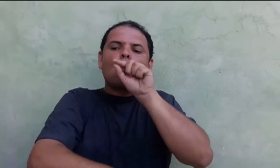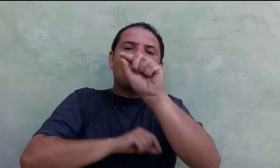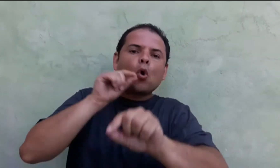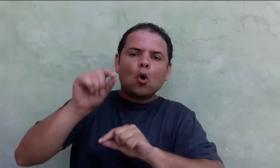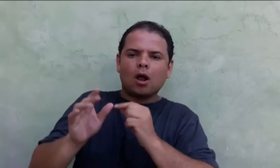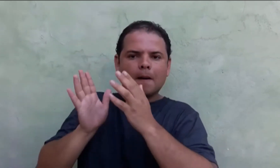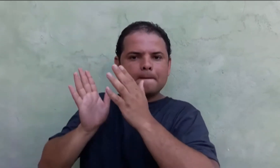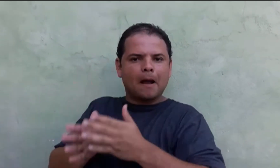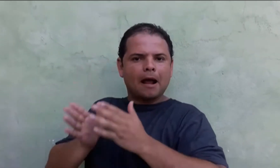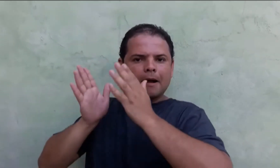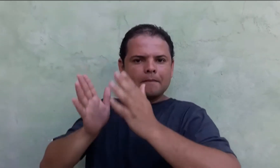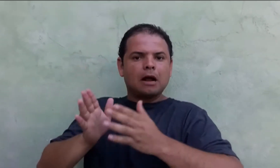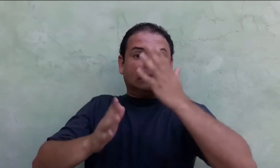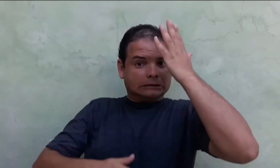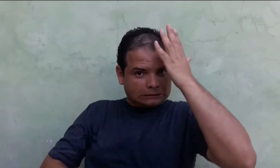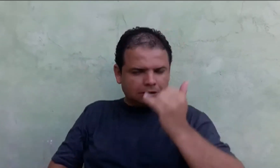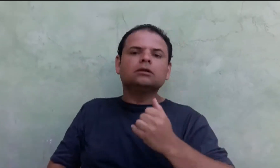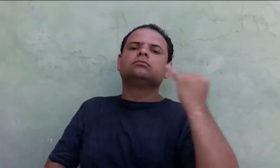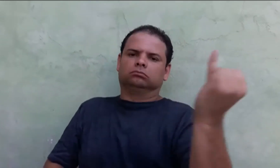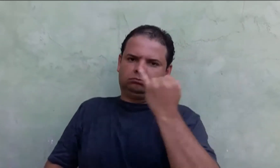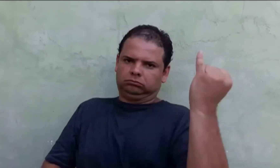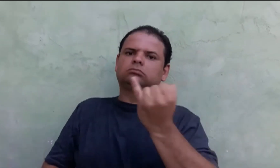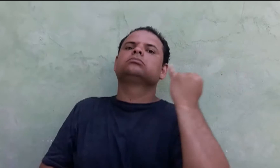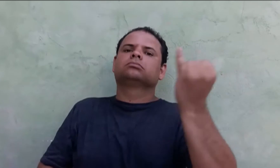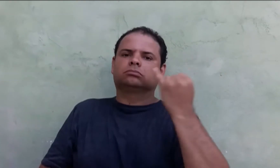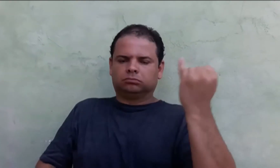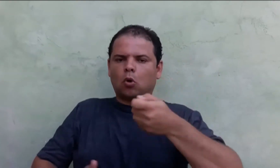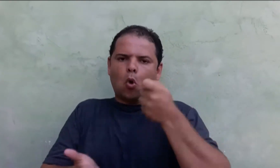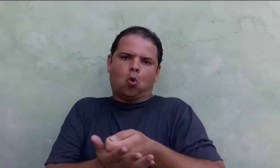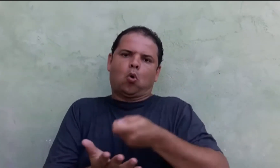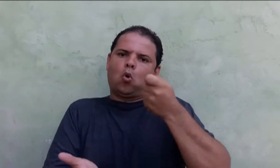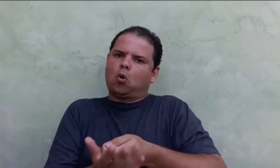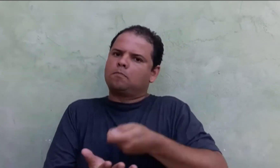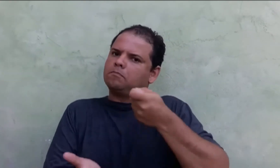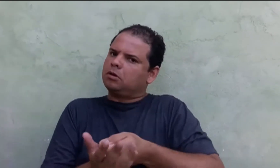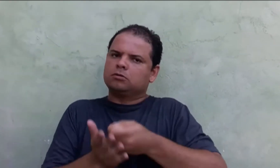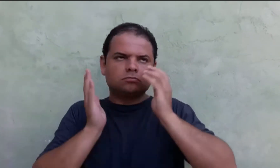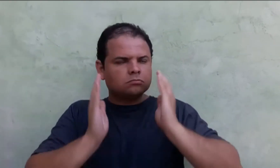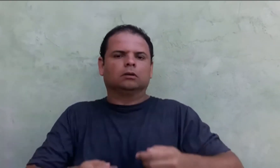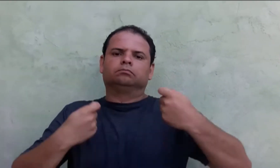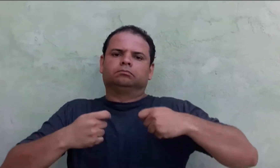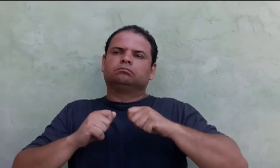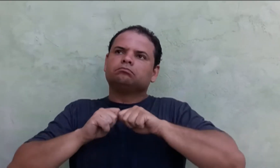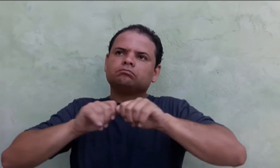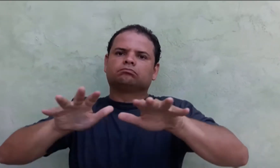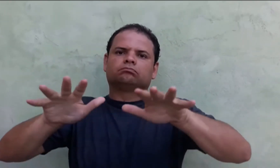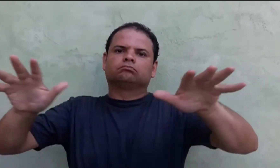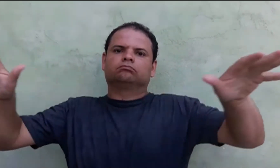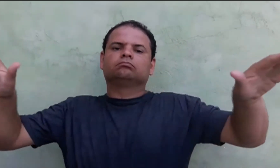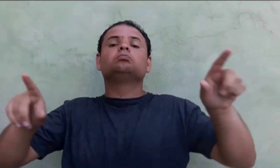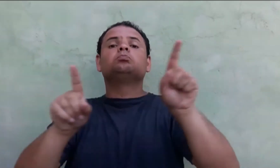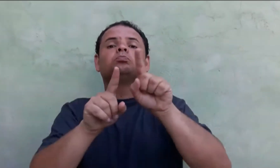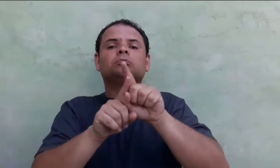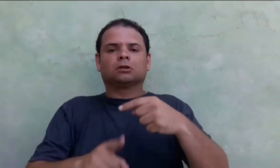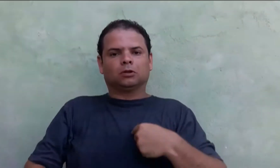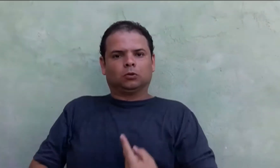seria de suma importância ter profissionais capacitados para atender os surdos. A maioria dos surdos passam pelo mesmo problema que eu tive no SUS,